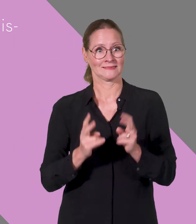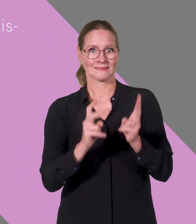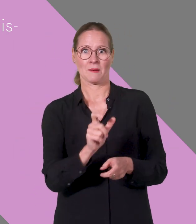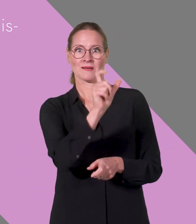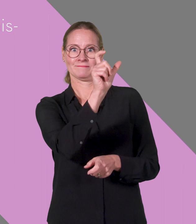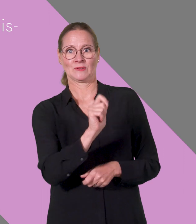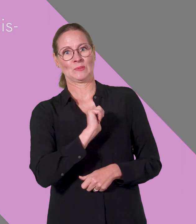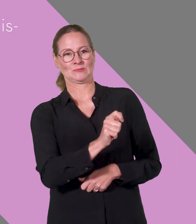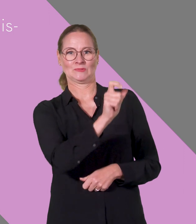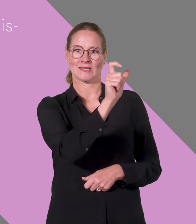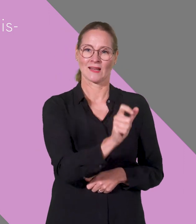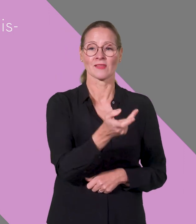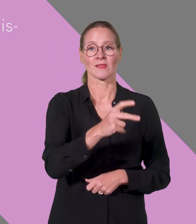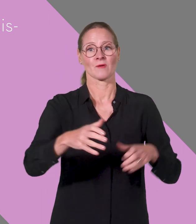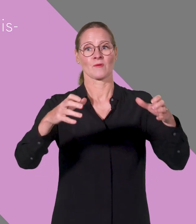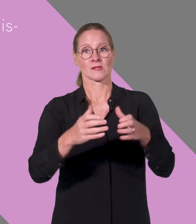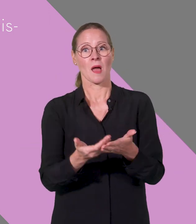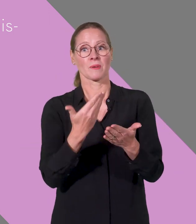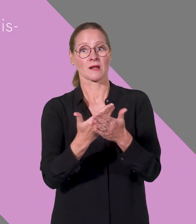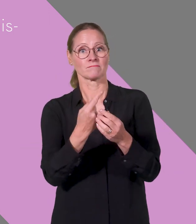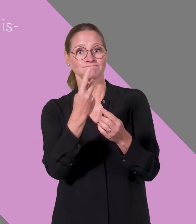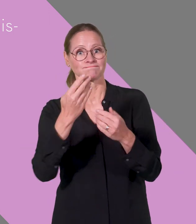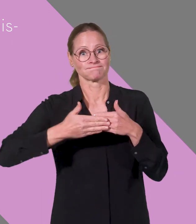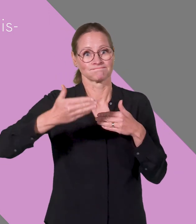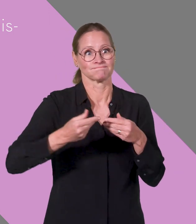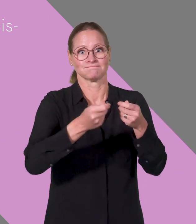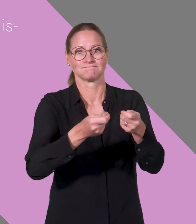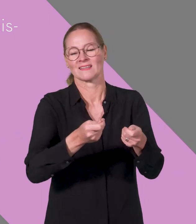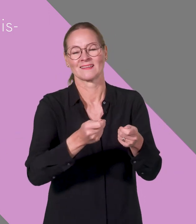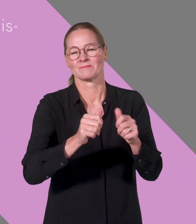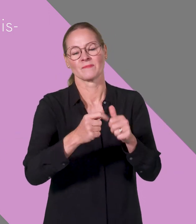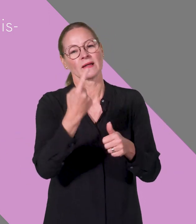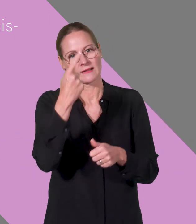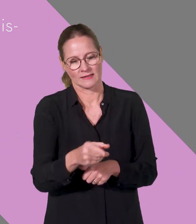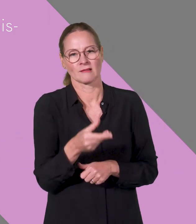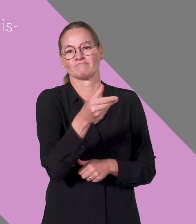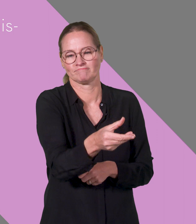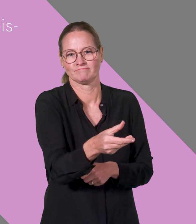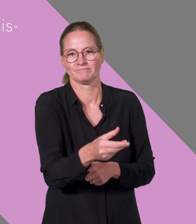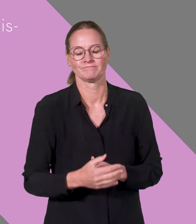Samalle yksityiselle henkilölle tai yhteisölle apurahaa ei myönnetä - useampia kertoja peräkkäin.